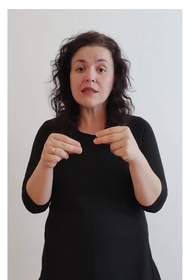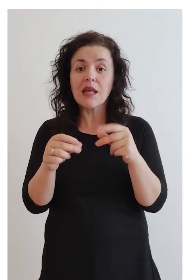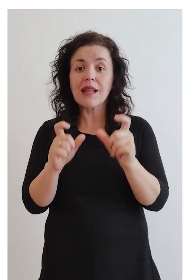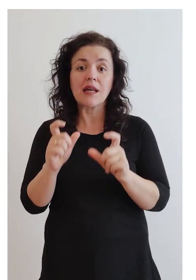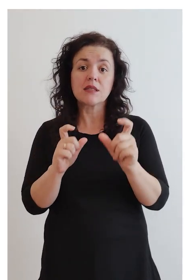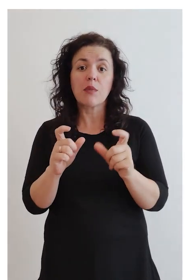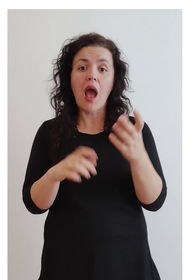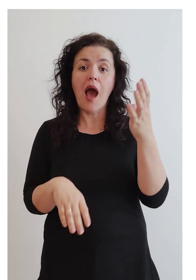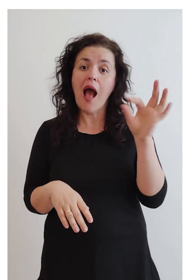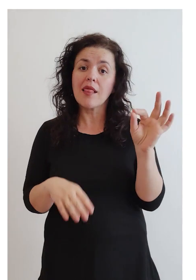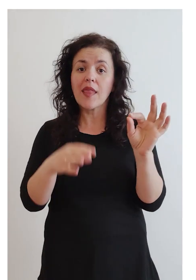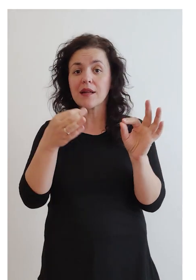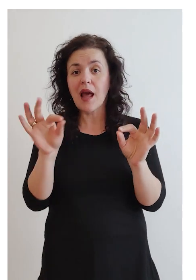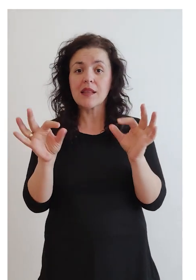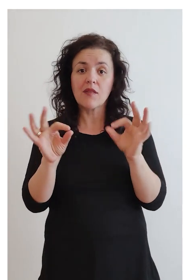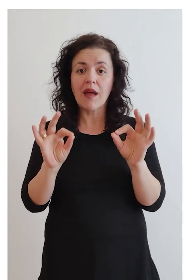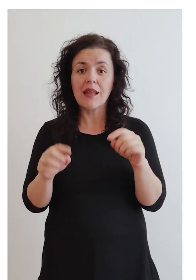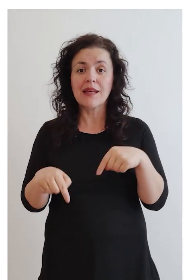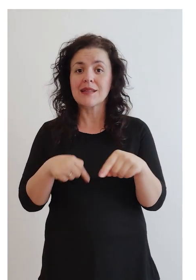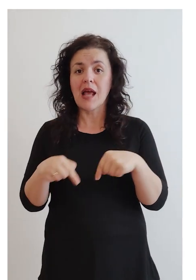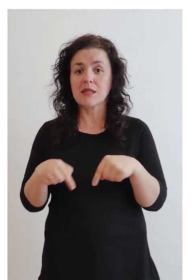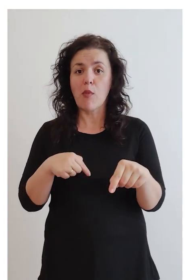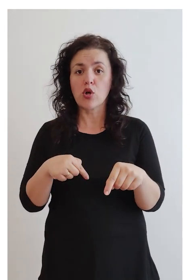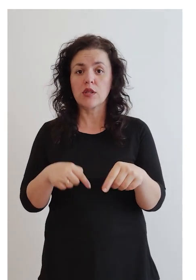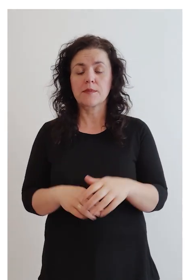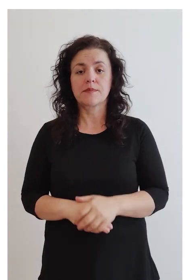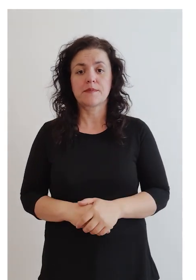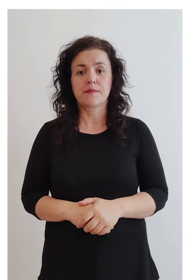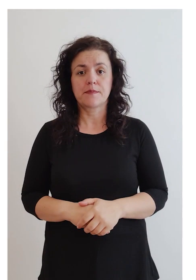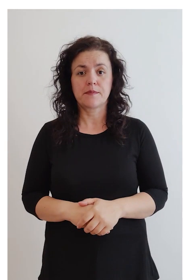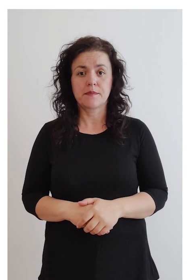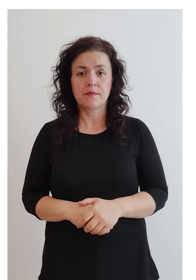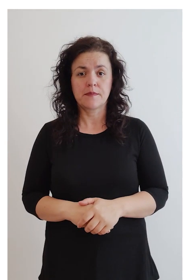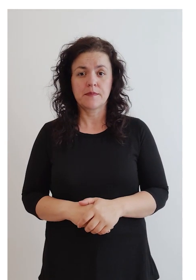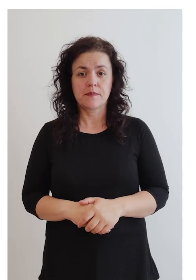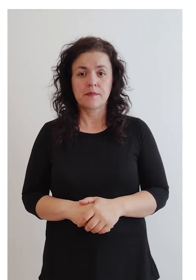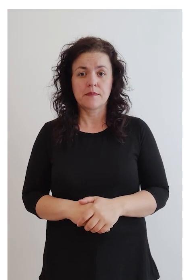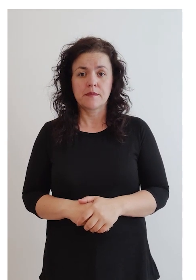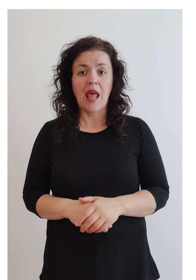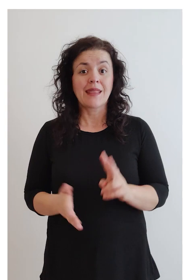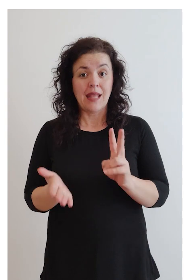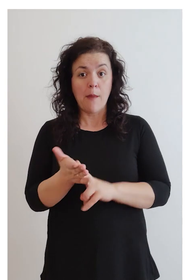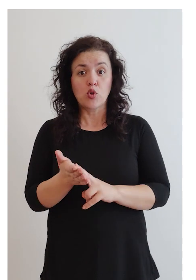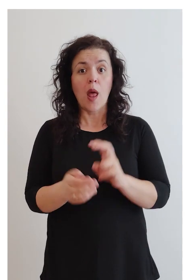DREPTURILE PASAGERILOR – ZBORURI 3 Tipuri de zbor